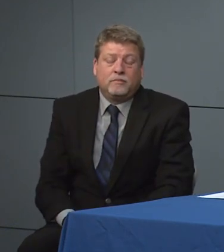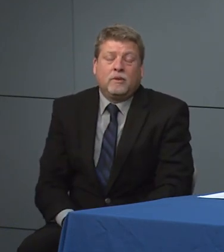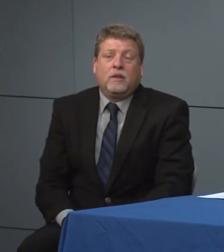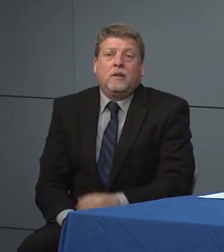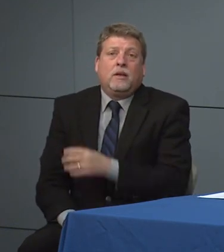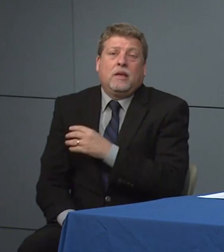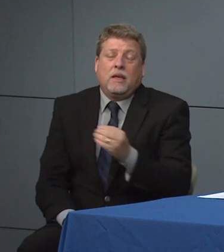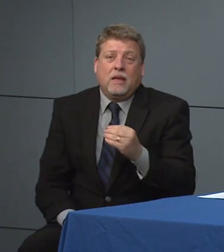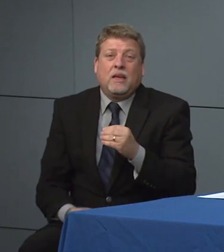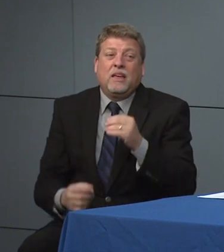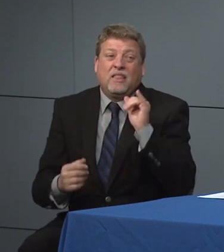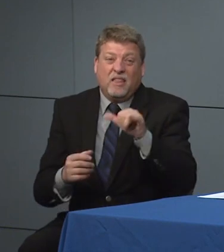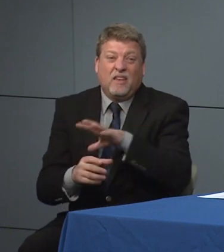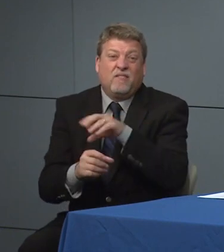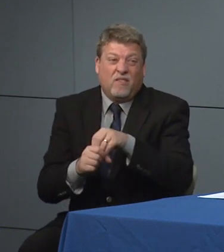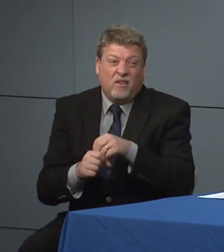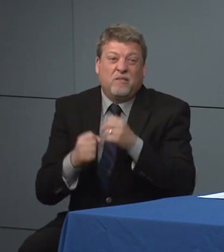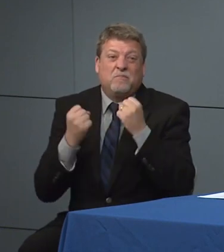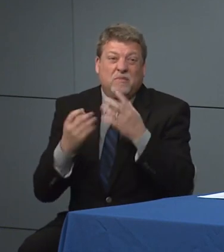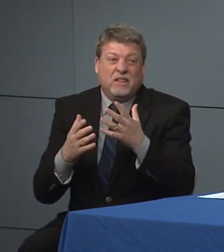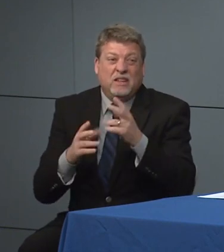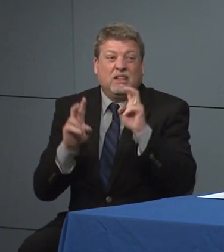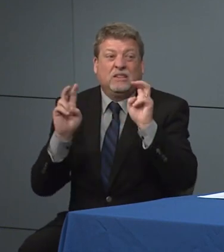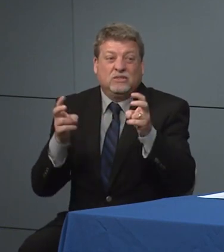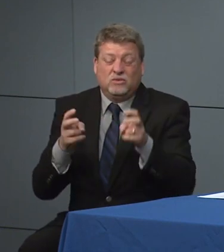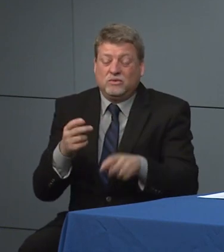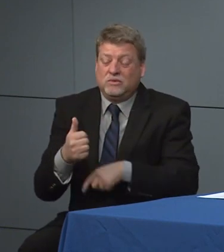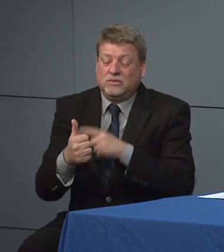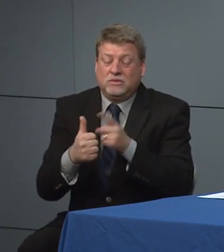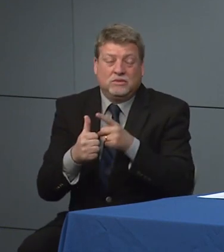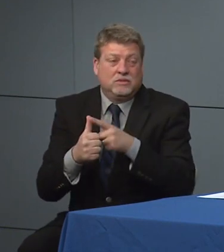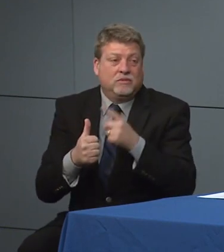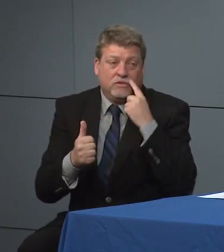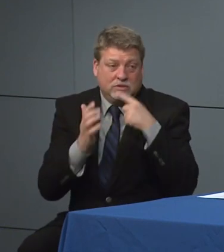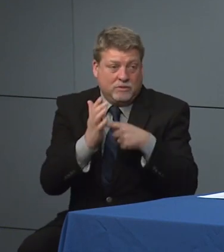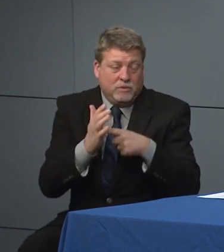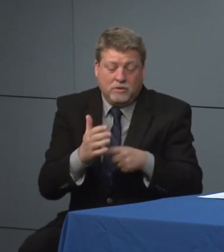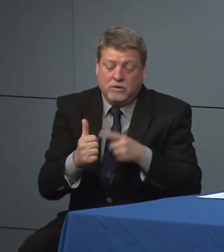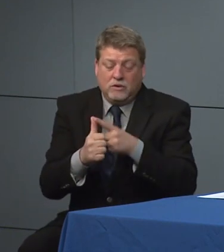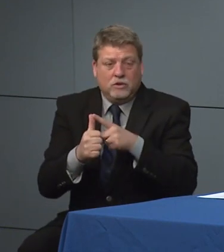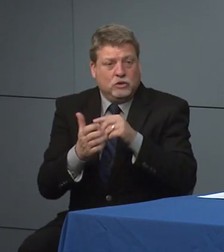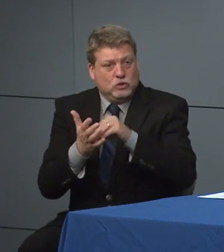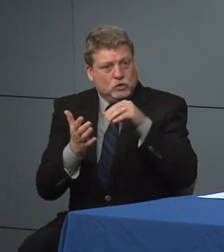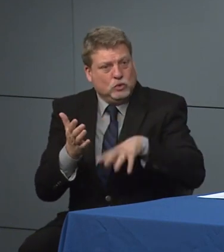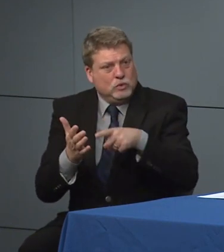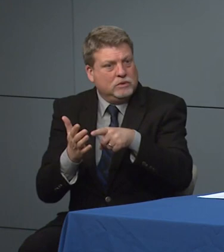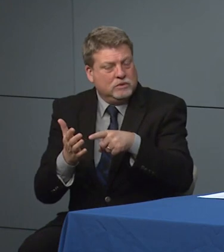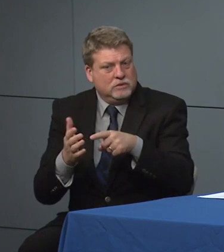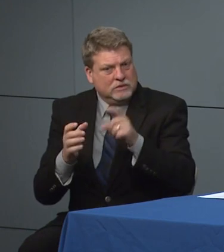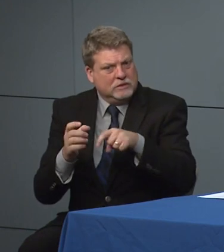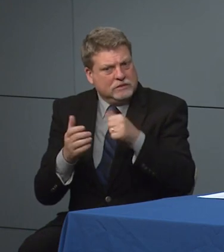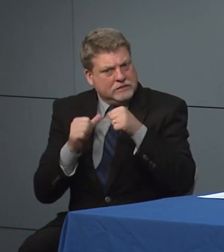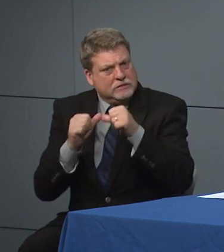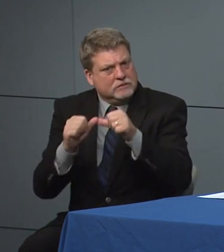grado esto fue una decisión muy difícil, porque muchas cosas relacionadas cuando en las escuelas cierran es importante